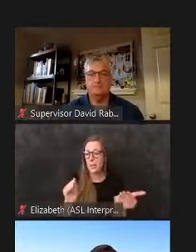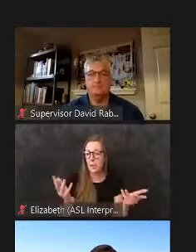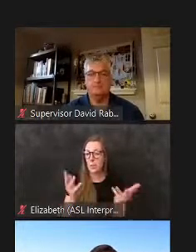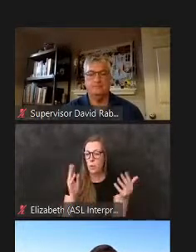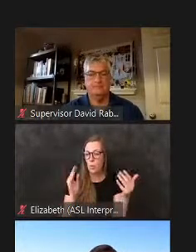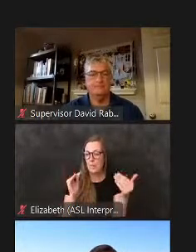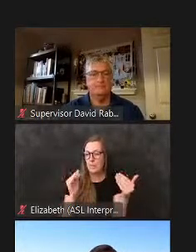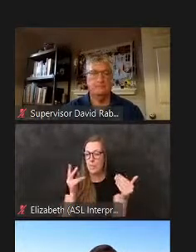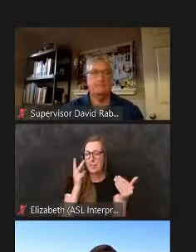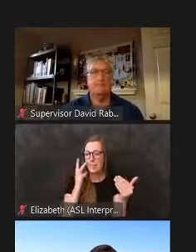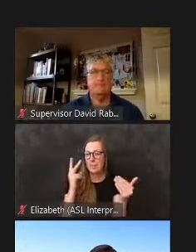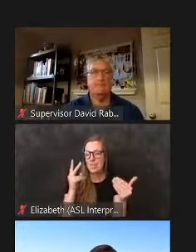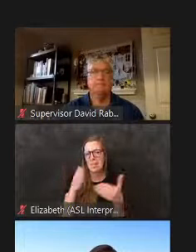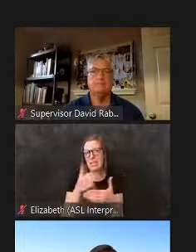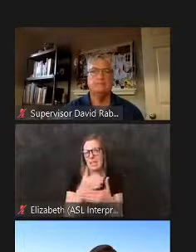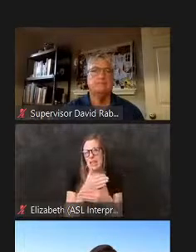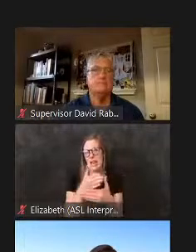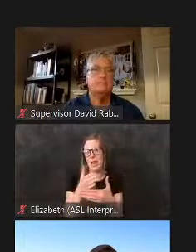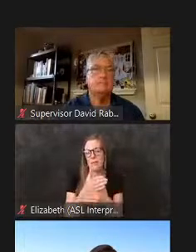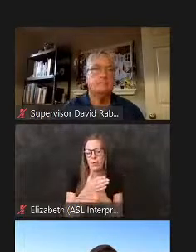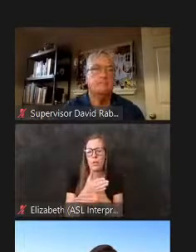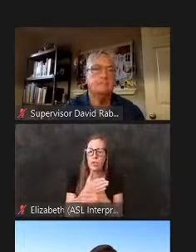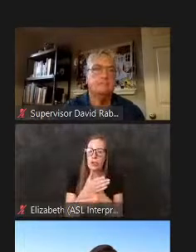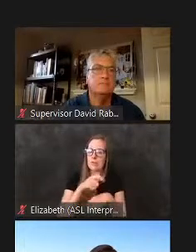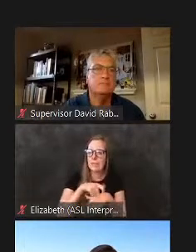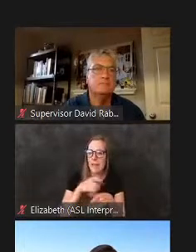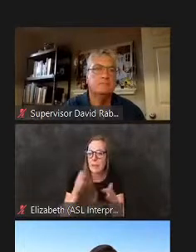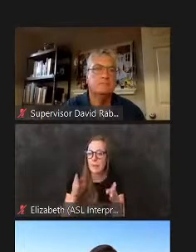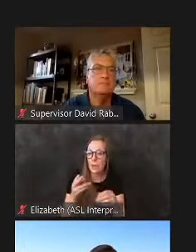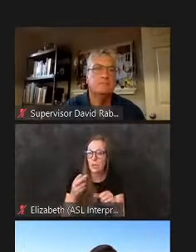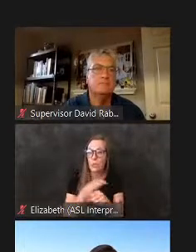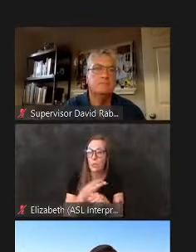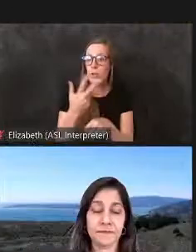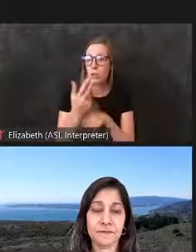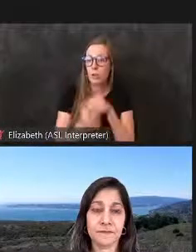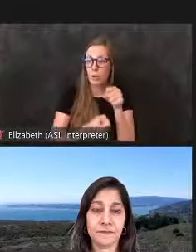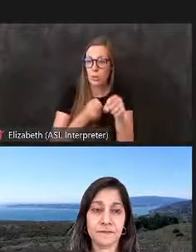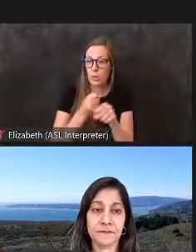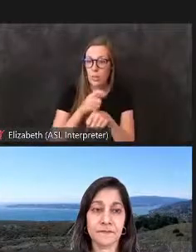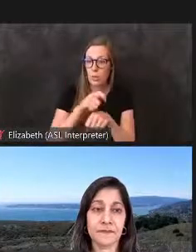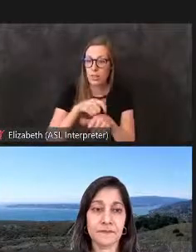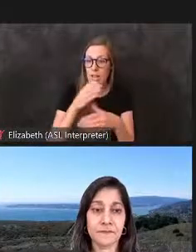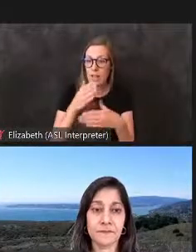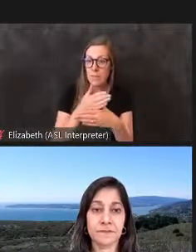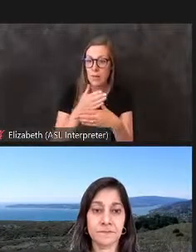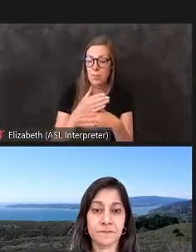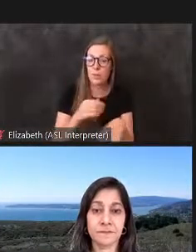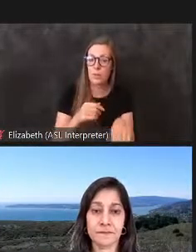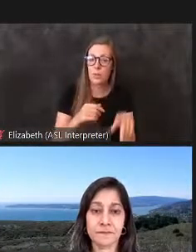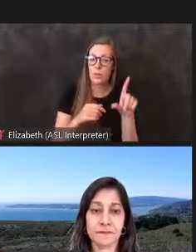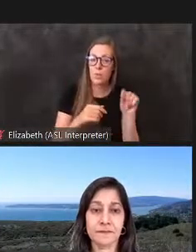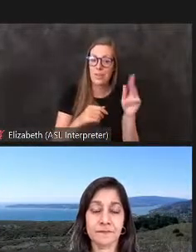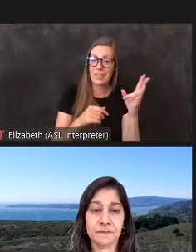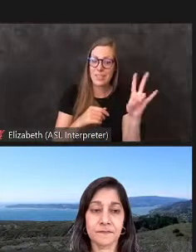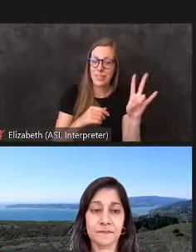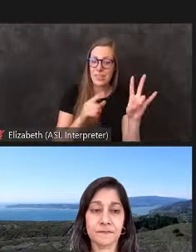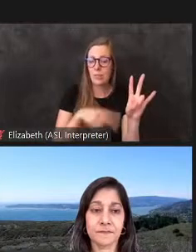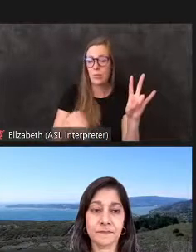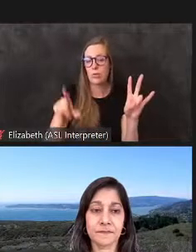hubiéramos esperado ver, da un tiempo de reciente y el período del 2017 a 2019.